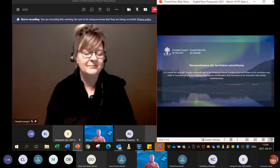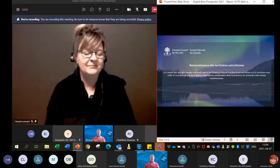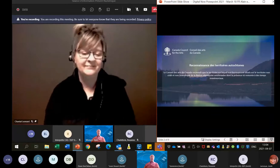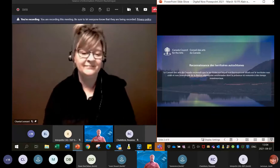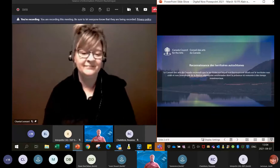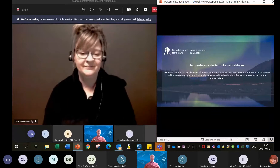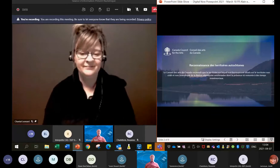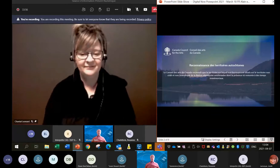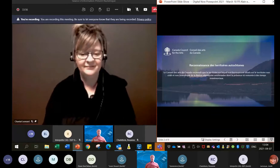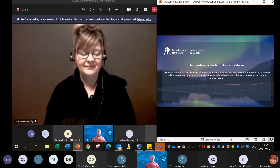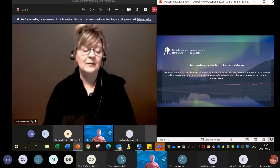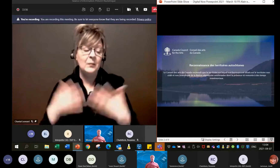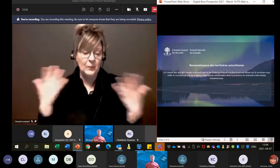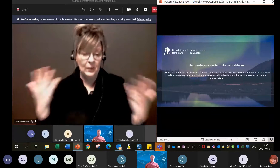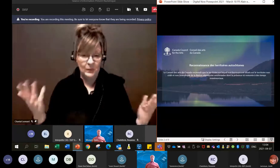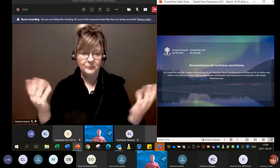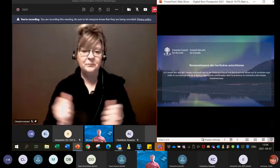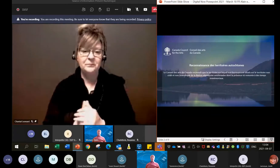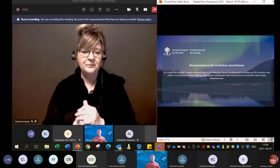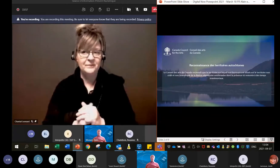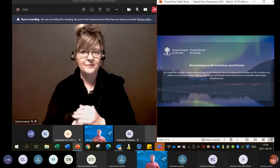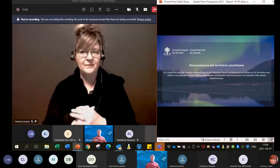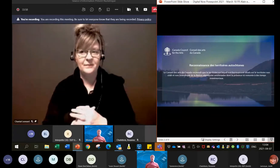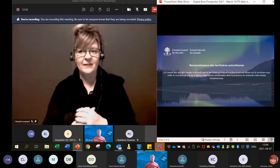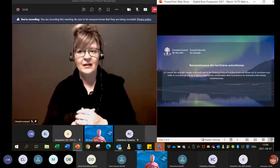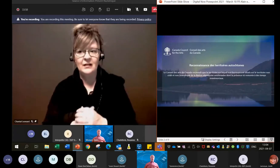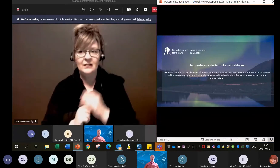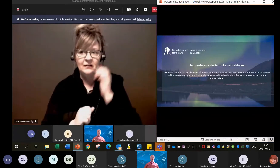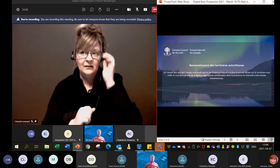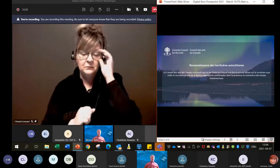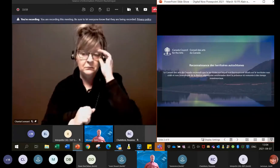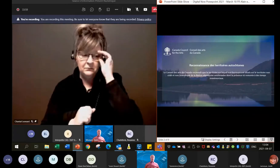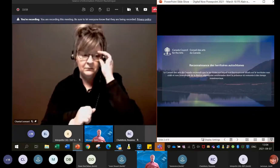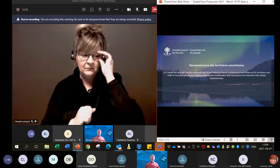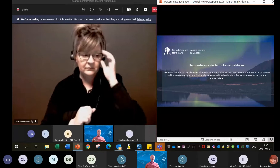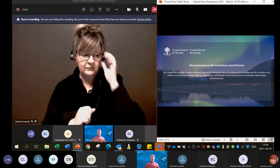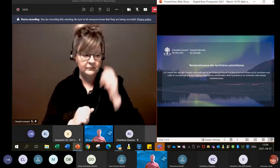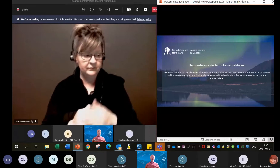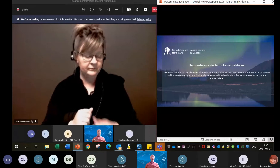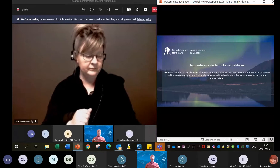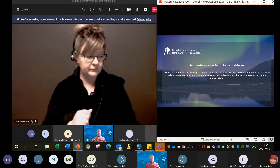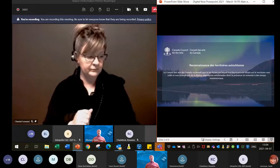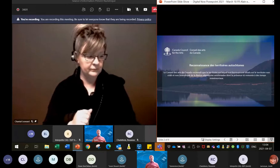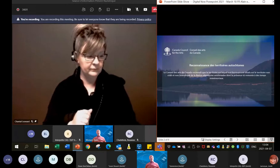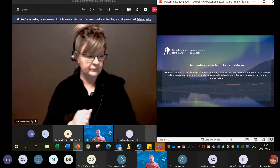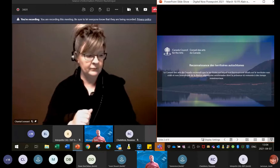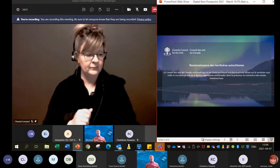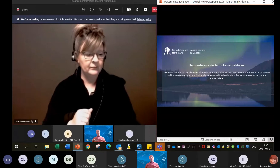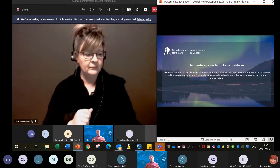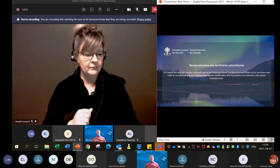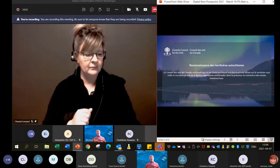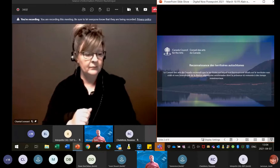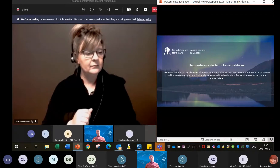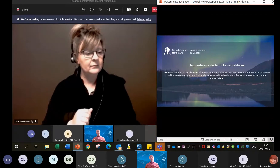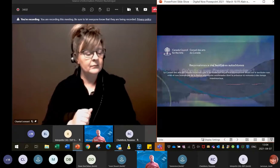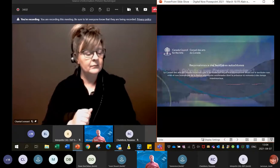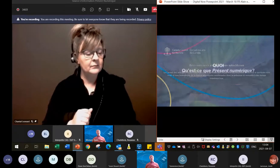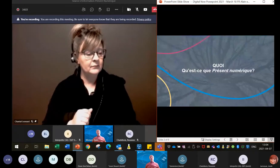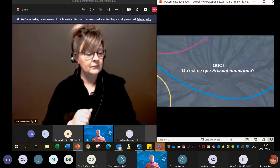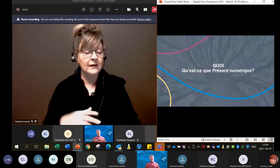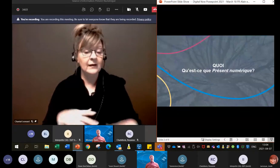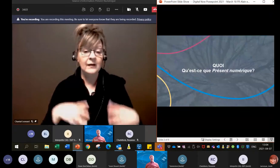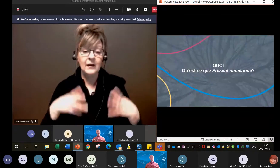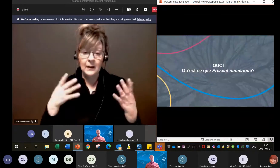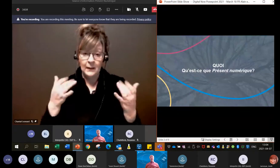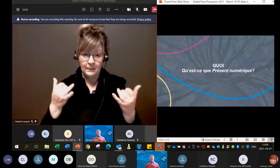Cela étant, je voudrais maintenant passer